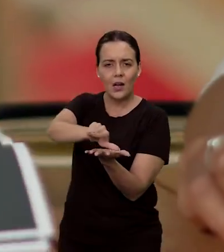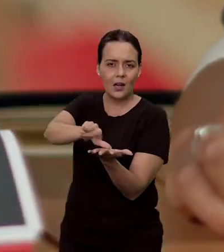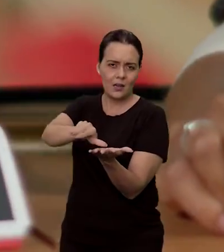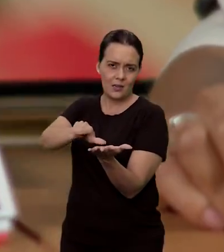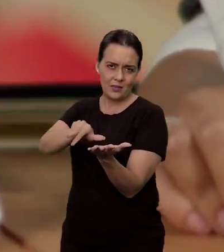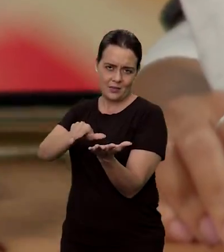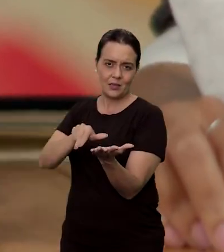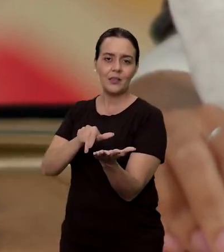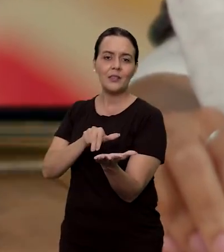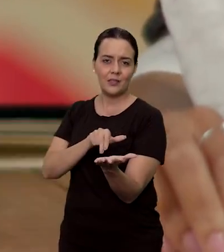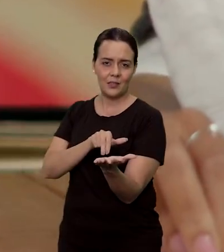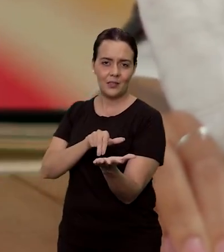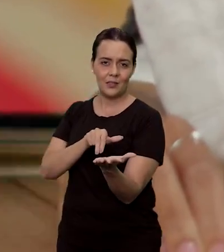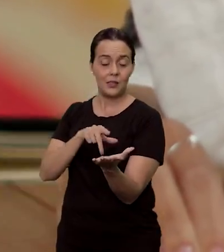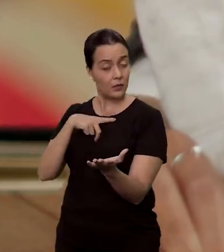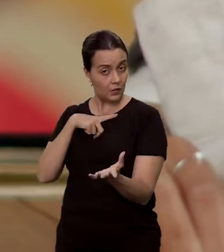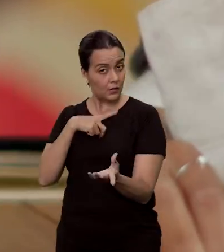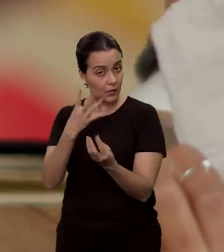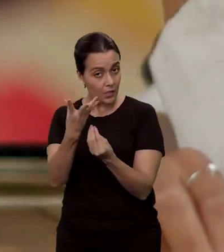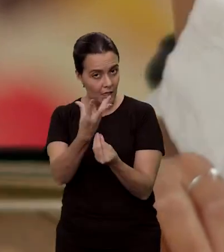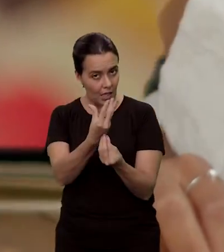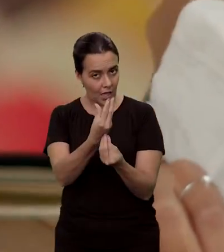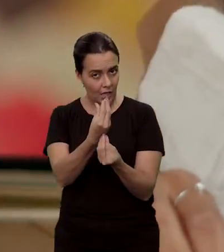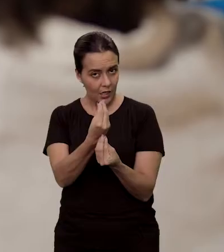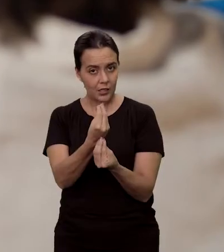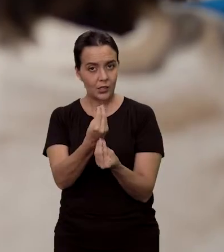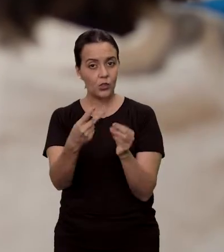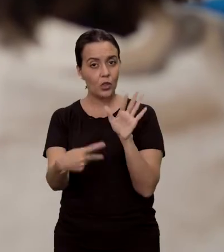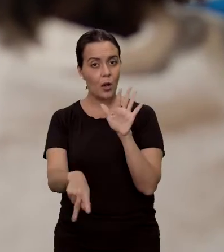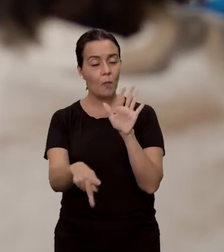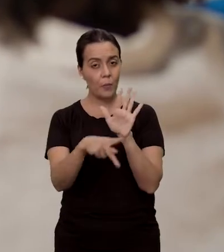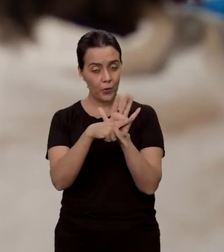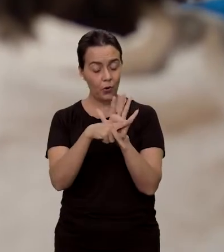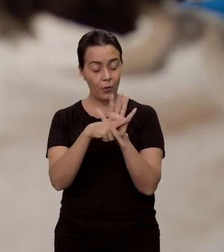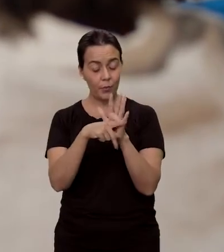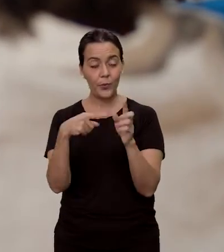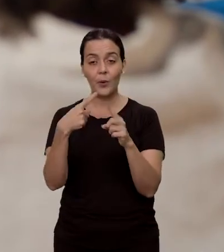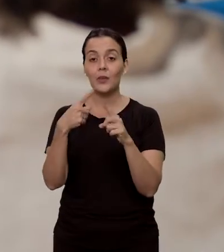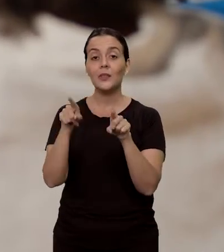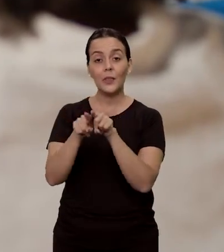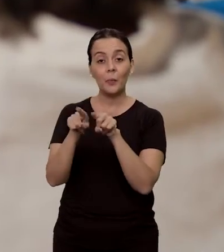Daí você tem, sim, a arte, que é a arte produzida pelos povos ocidentais, mas você tem a arte que é produzida